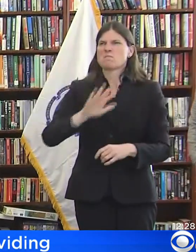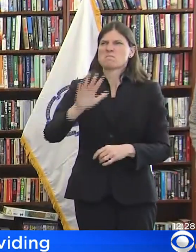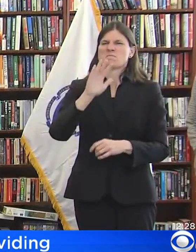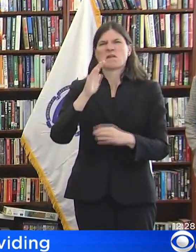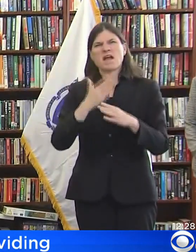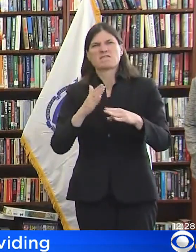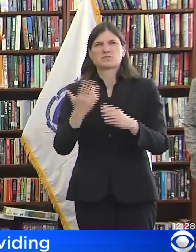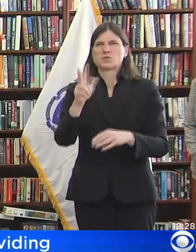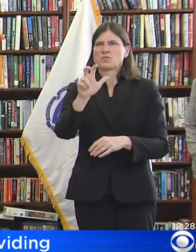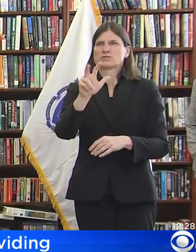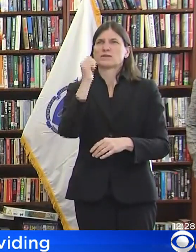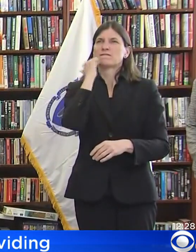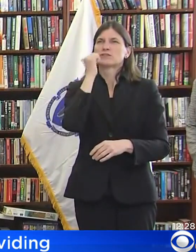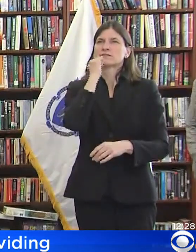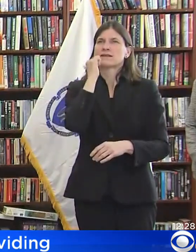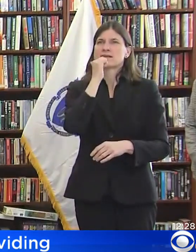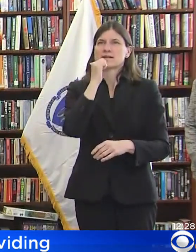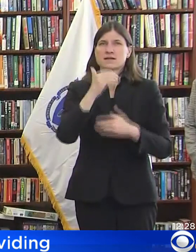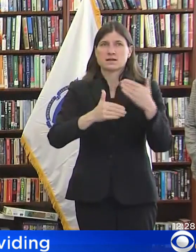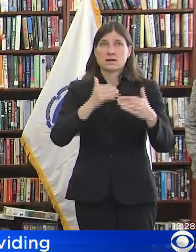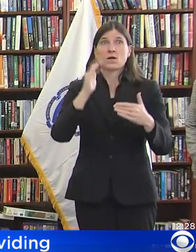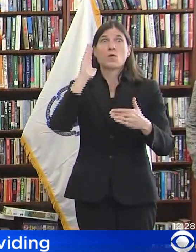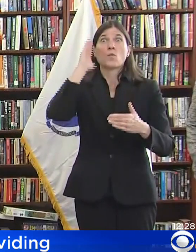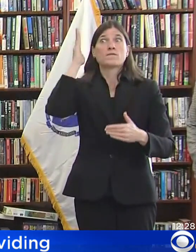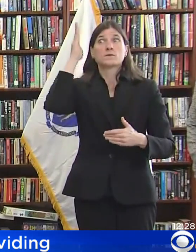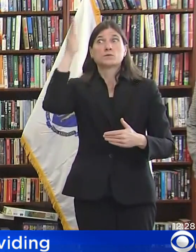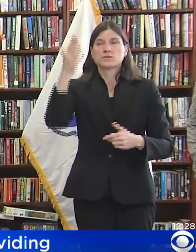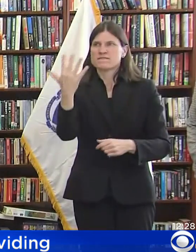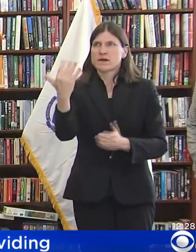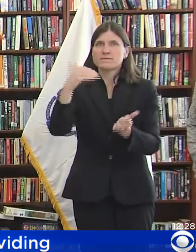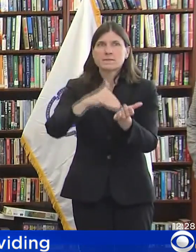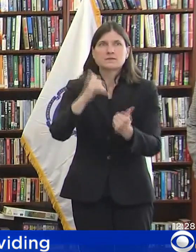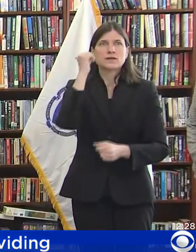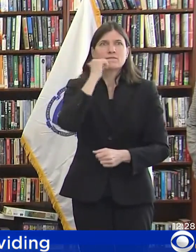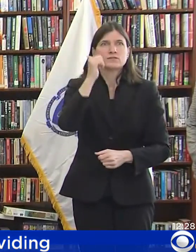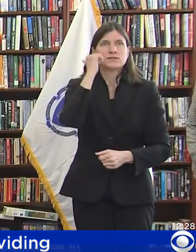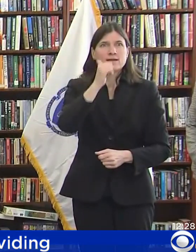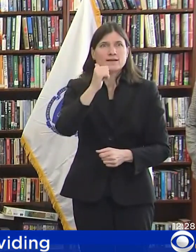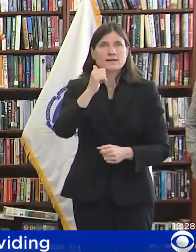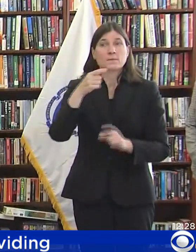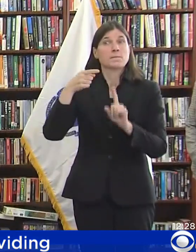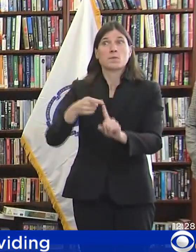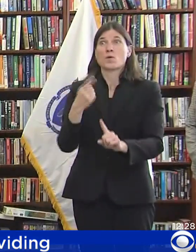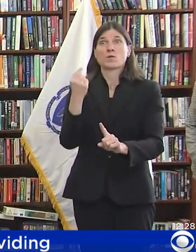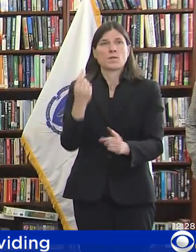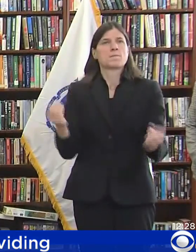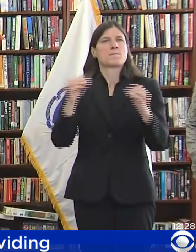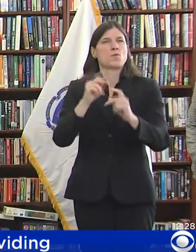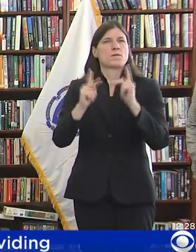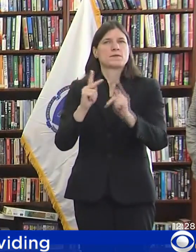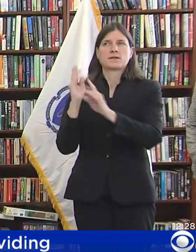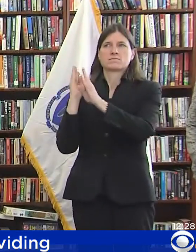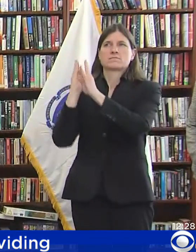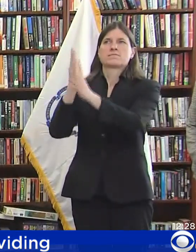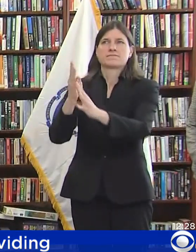STARTING ON MONDAY. PLANS 300 VACCINES PER DAY ADMINISTERING 5,000 VACCINES PER DAY POTENTIALLY MUCH BIGGER